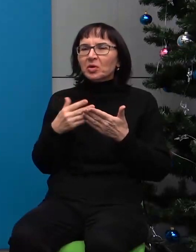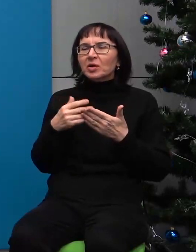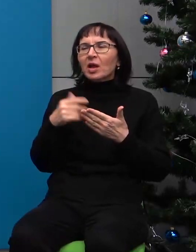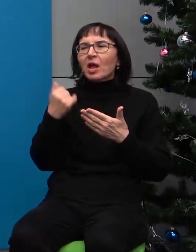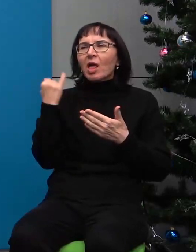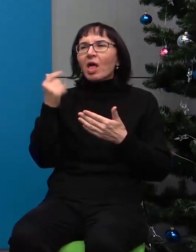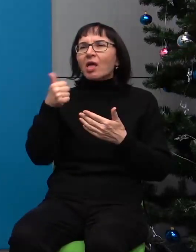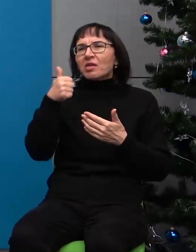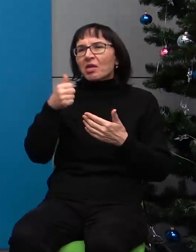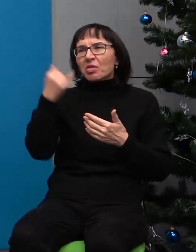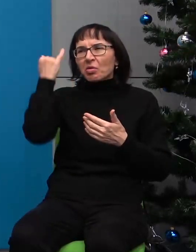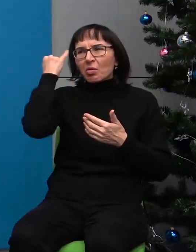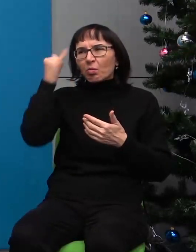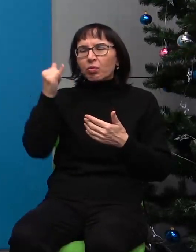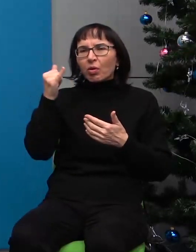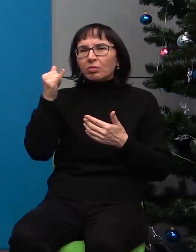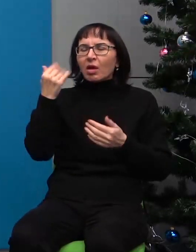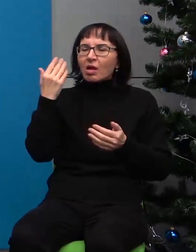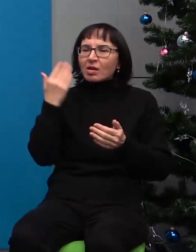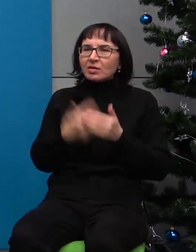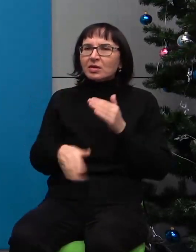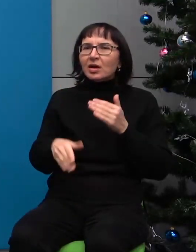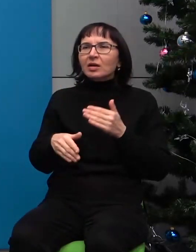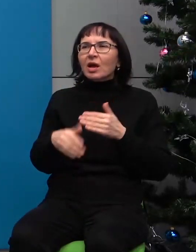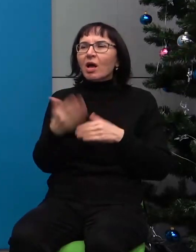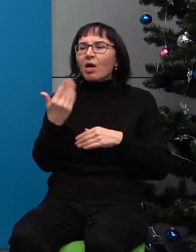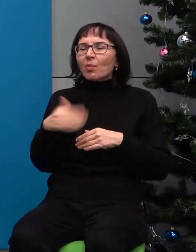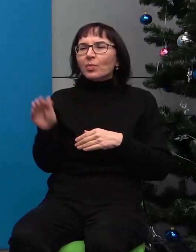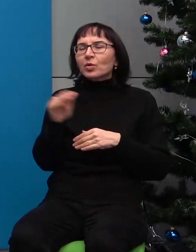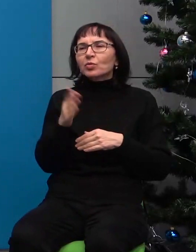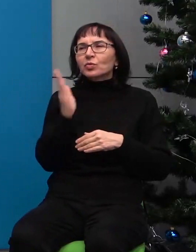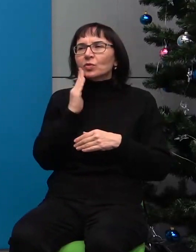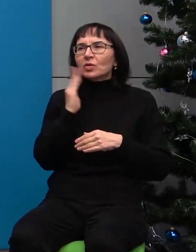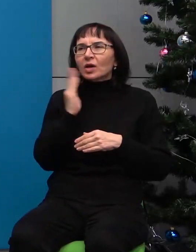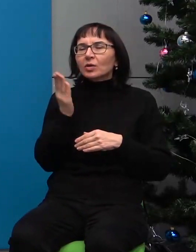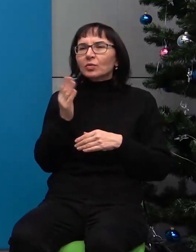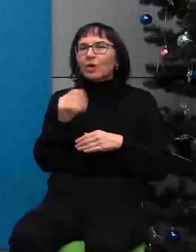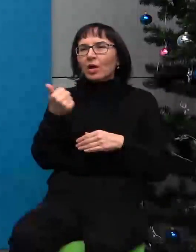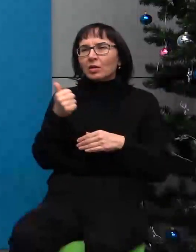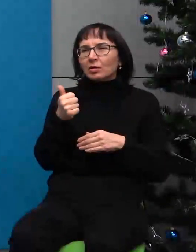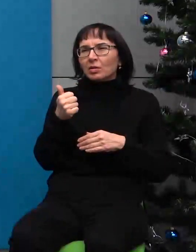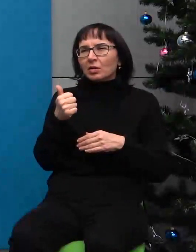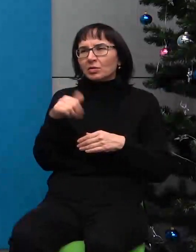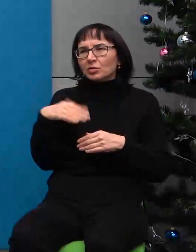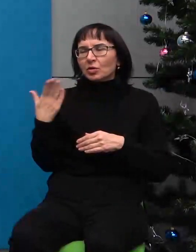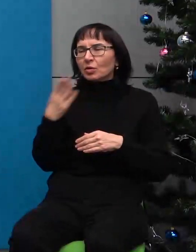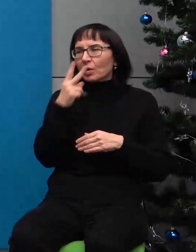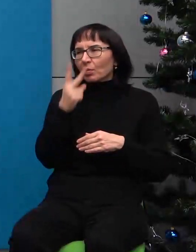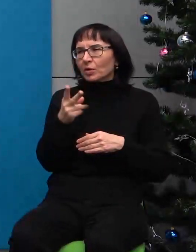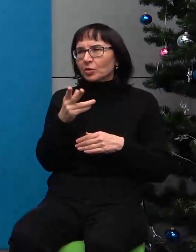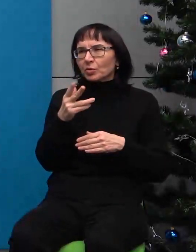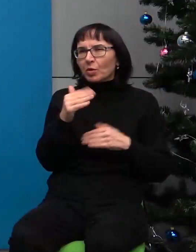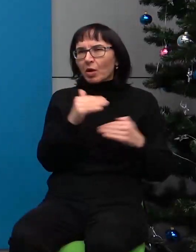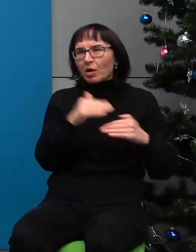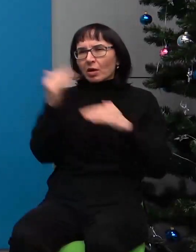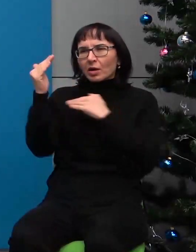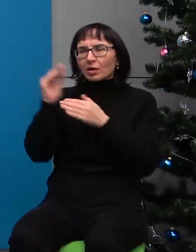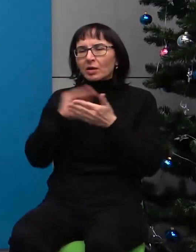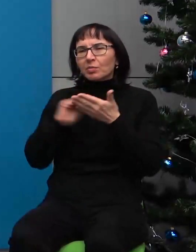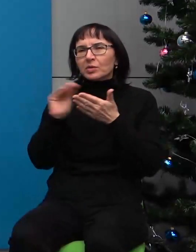Tak samo mam, że miałem ciągle z jednej strony to ciągłe patrzenie, czy to już jakaś kariera pisarska, czy to tylko się przytrafiło,